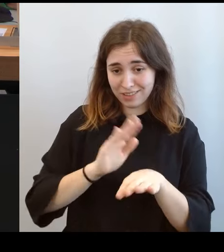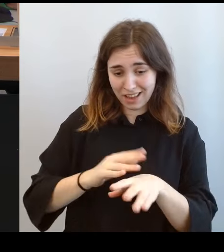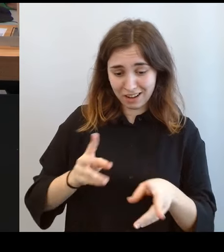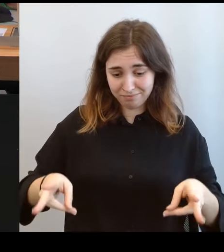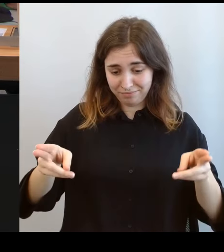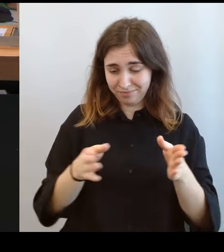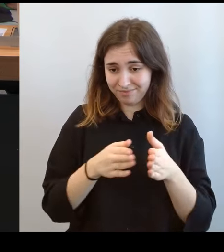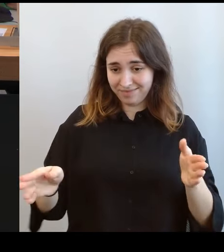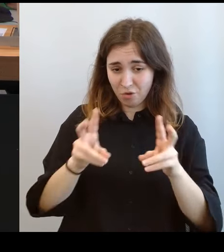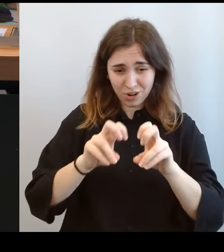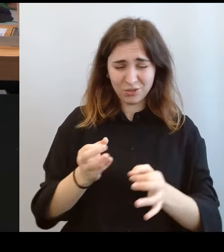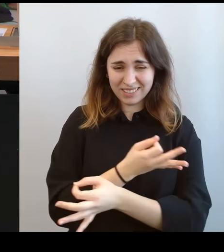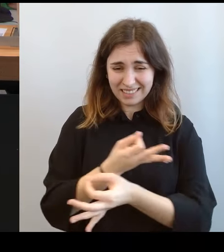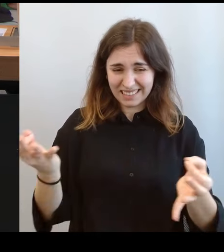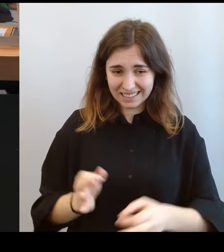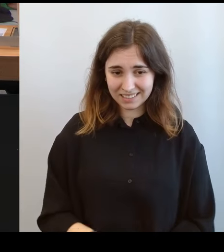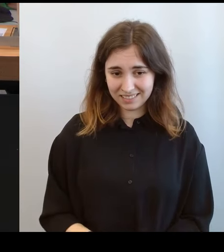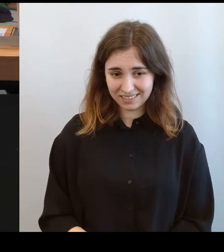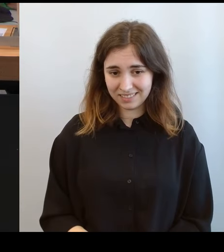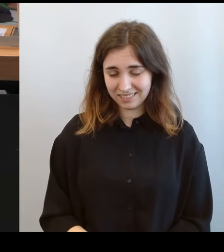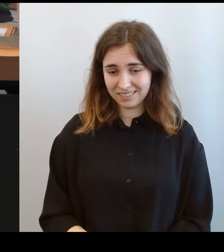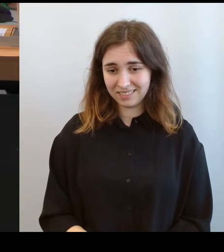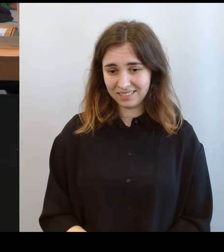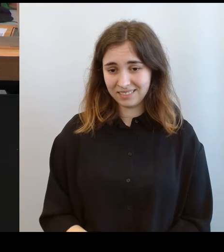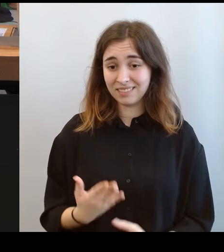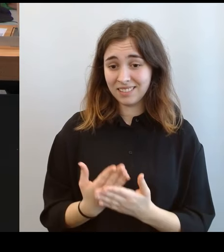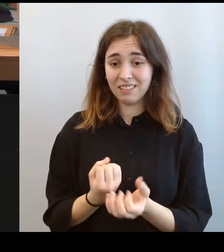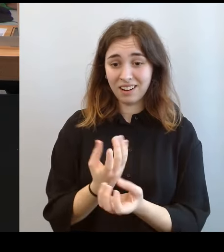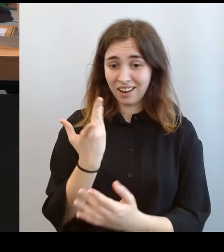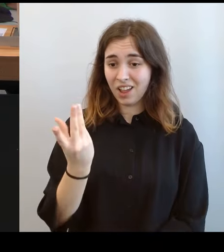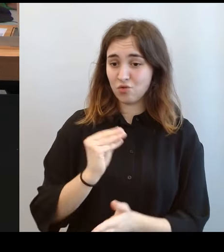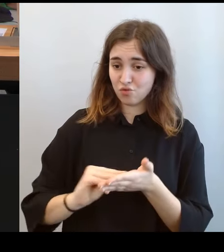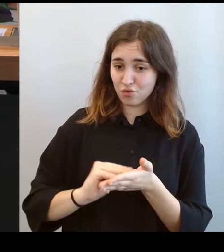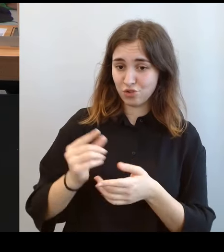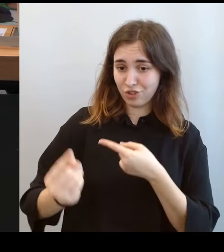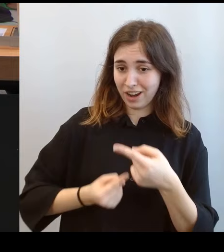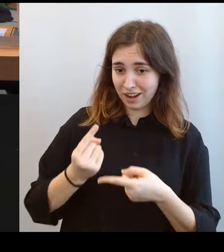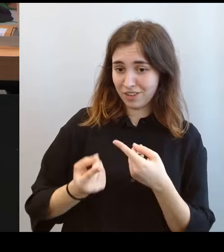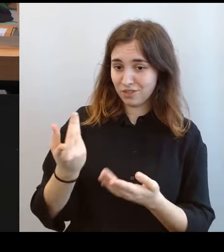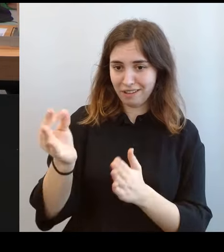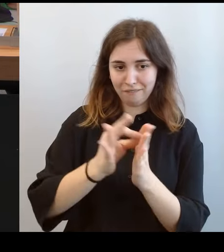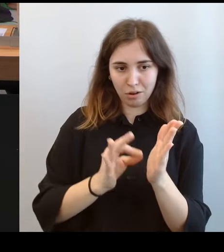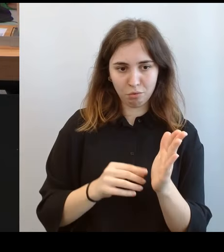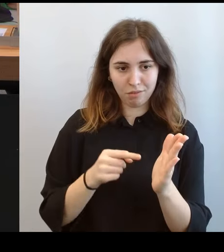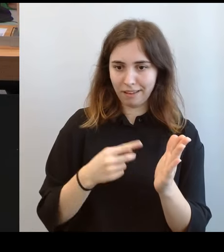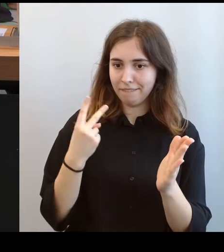die für die schulische Entwicklung wesentlichen Faktoren im Fokus. Es gibt Untersuchungen zur Lese Rechtschreibschwäche,